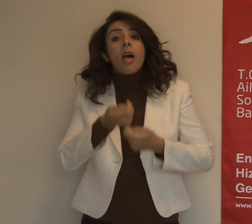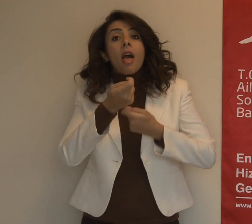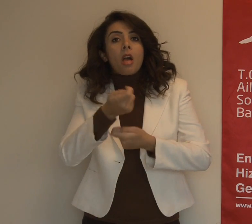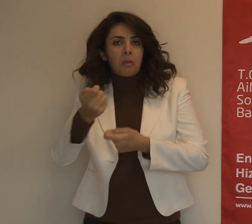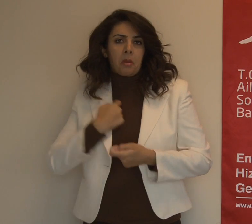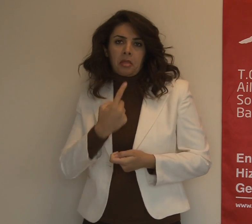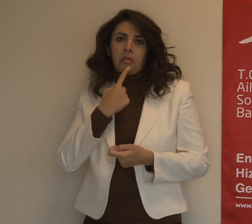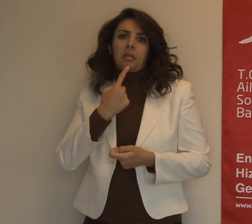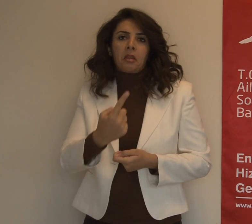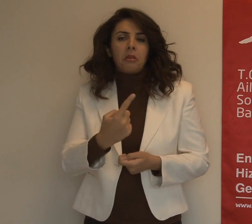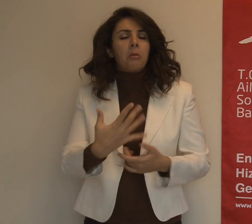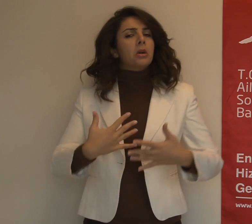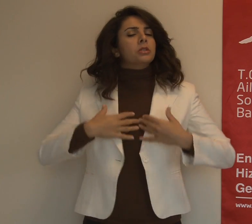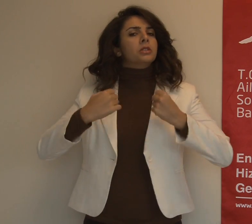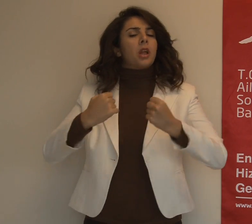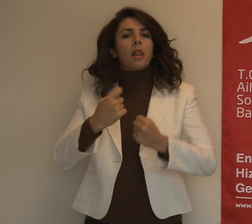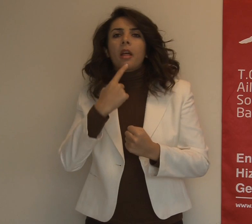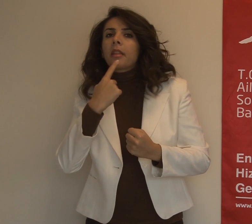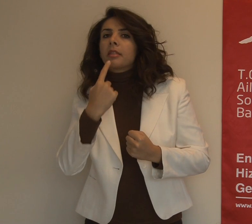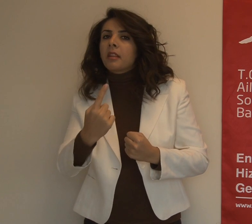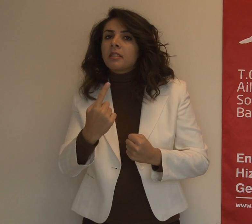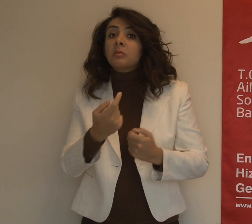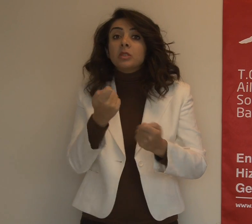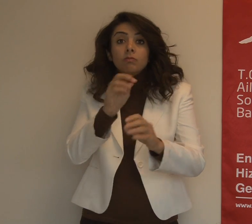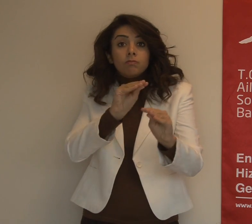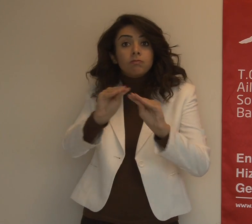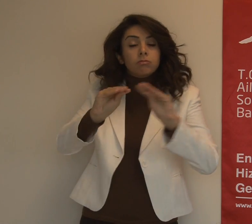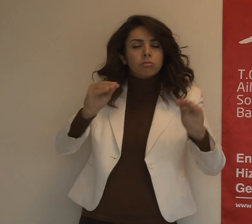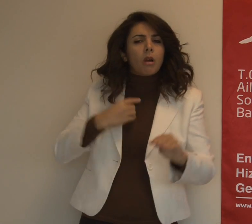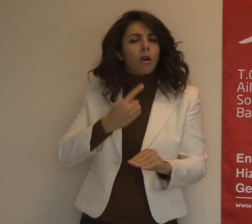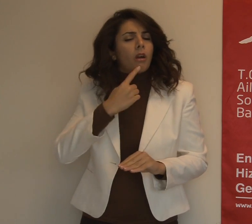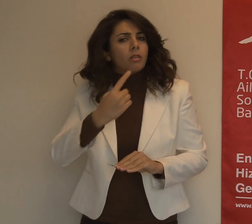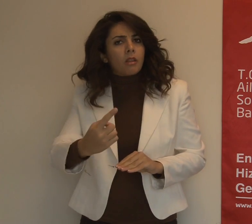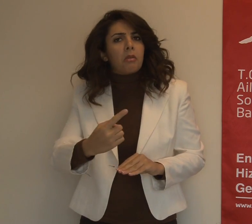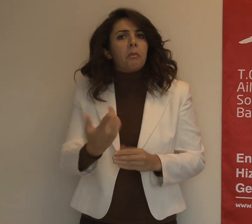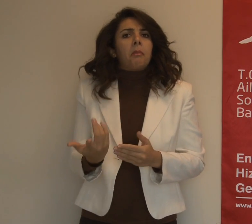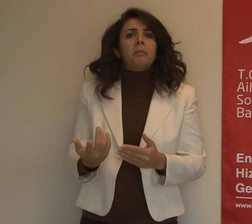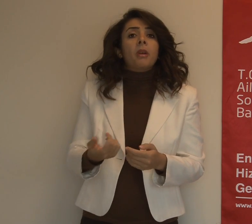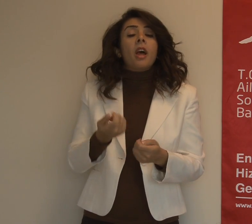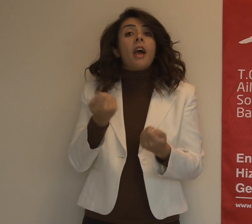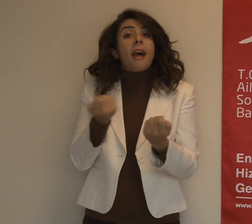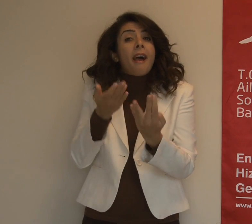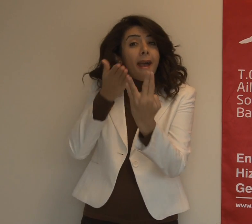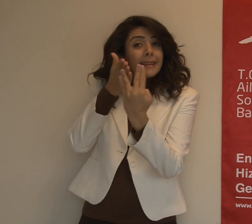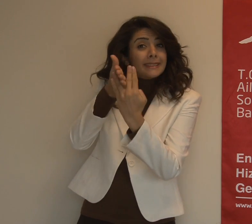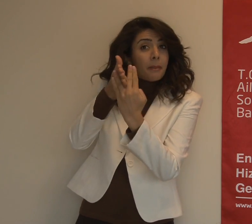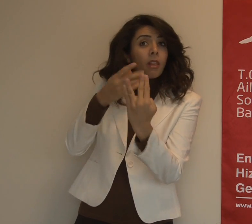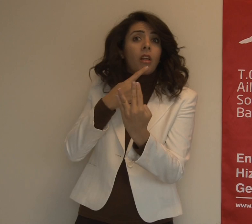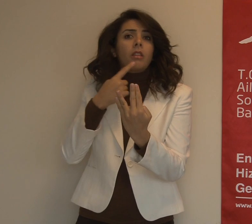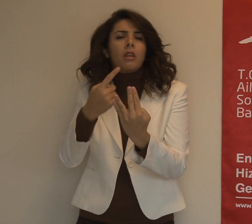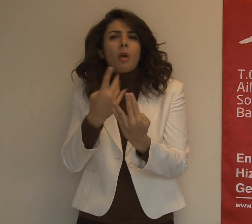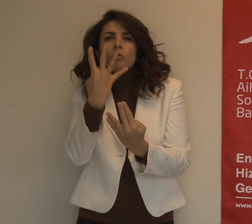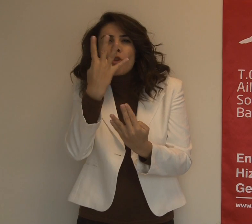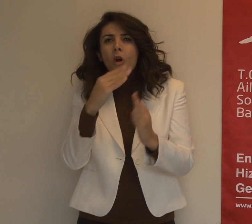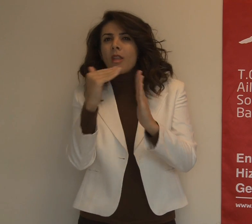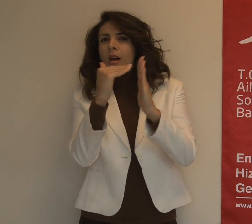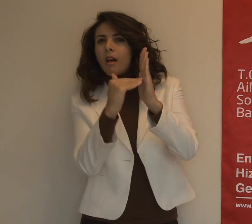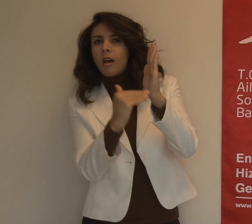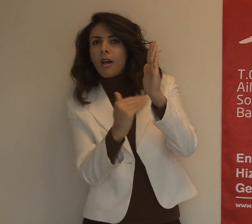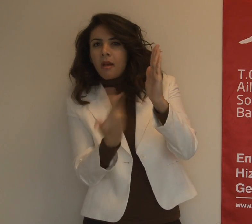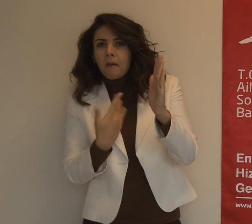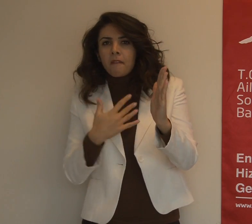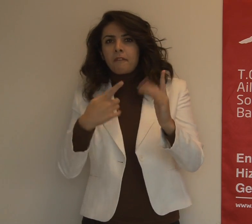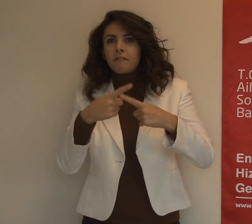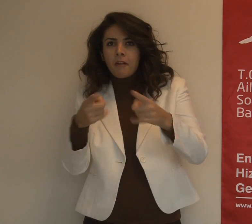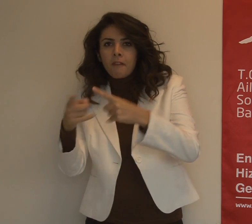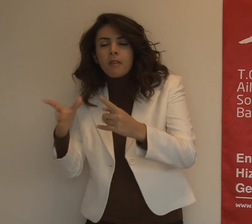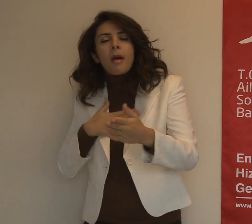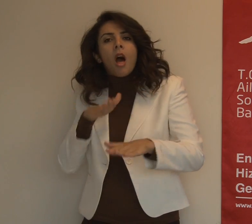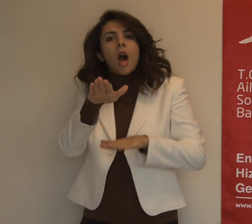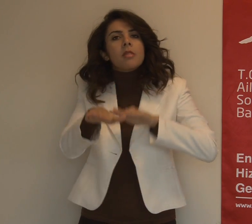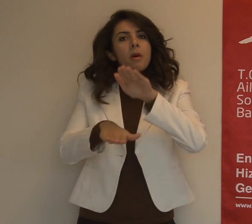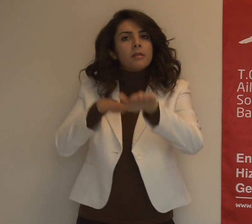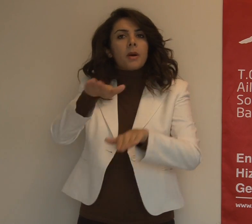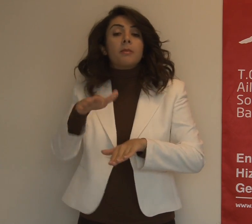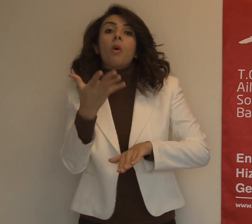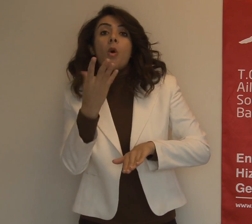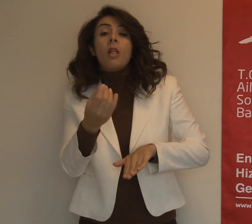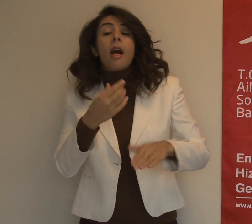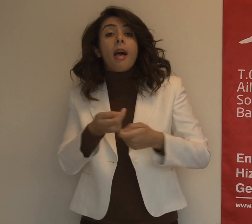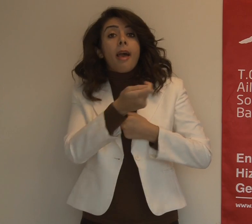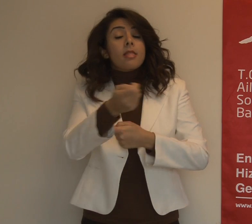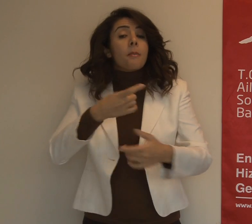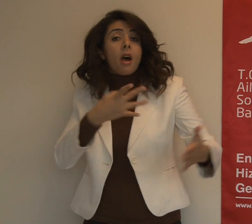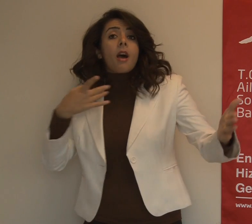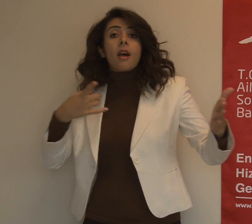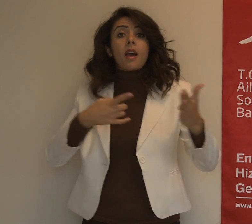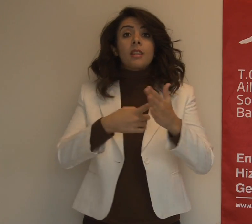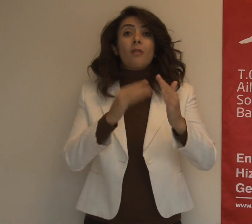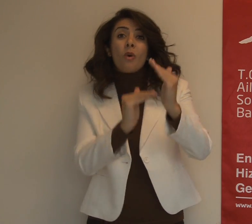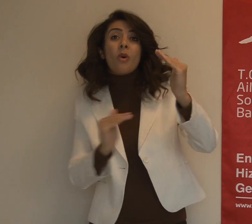"Eğitim dedik, sağlık dedik, istihdam dedik, erişilebilirlik dedik. Dört ana basamakta adımlar attık. Eğitimde hedefimiz;